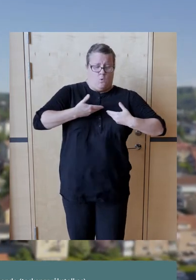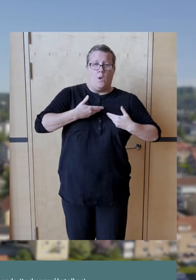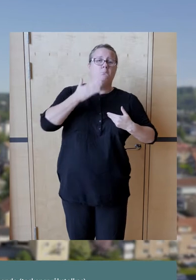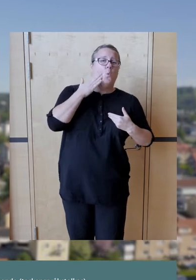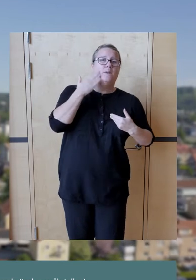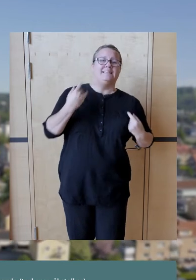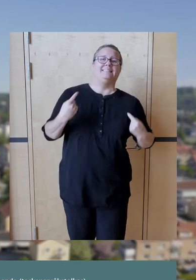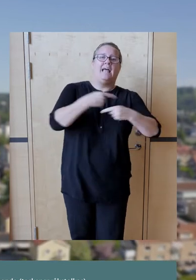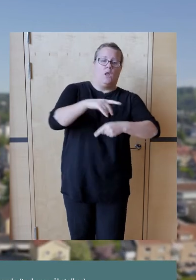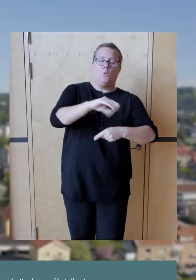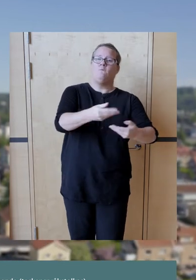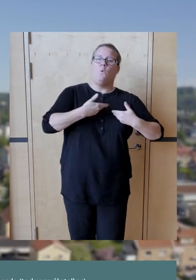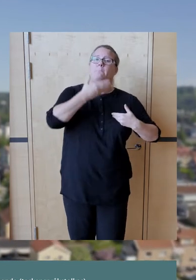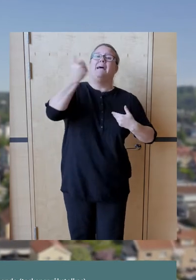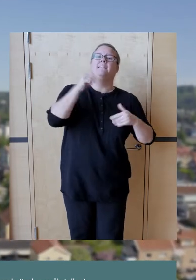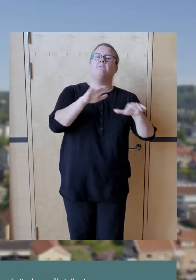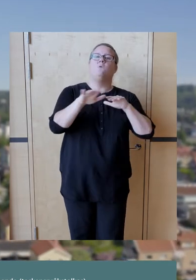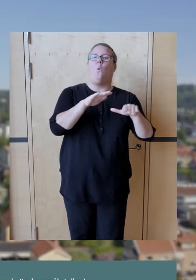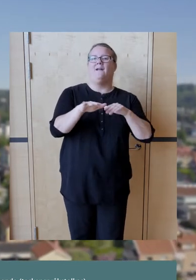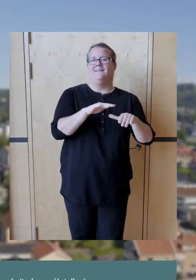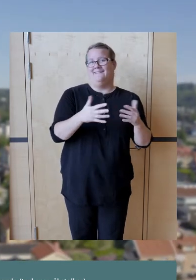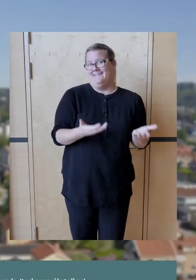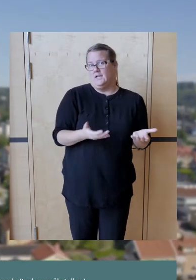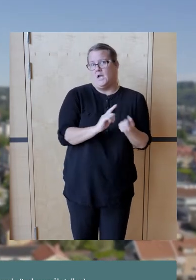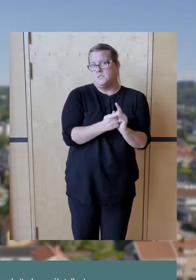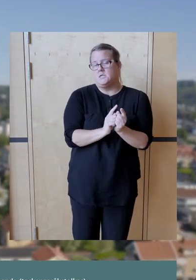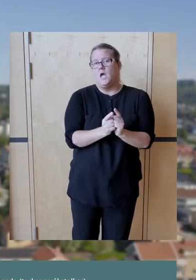Det behöver man också ta i beaktning en utav detta vi vet också att vi har